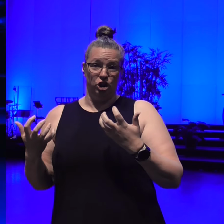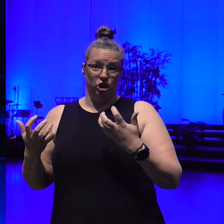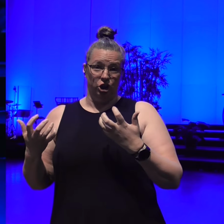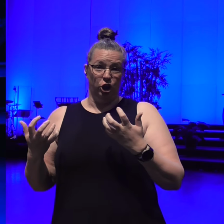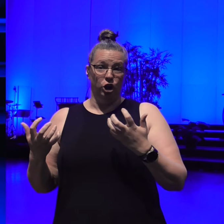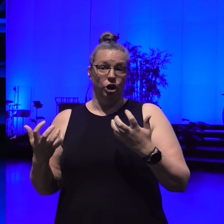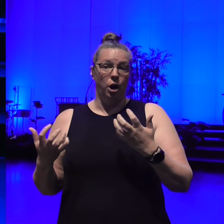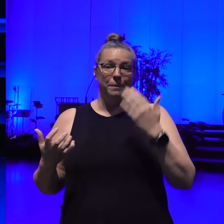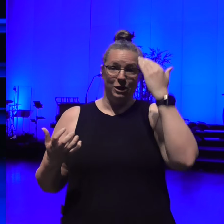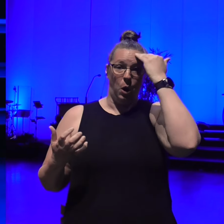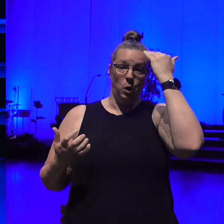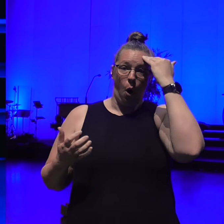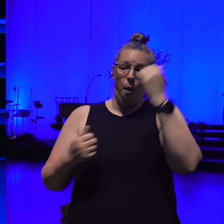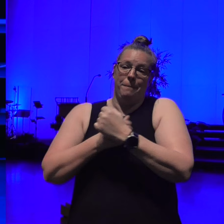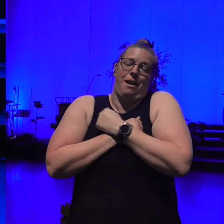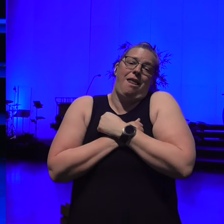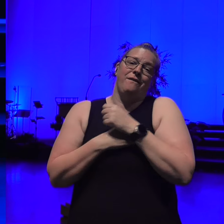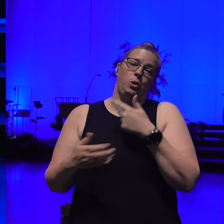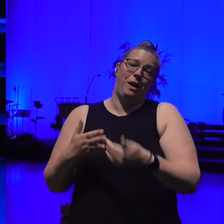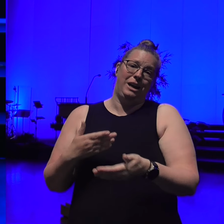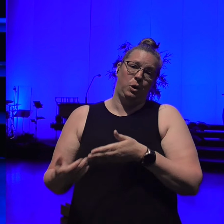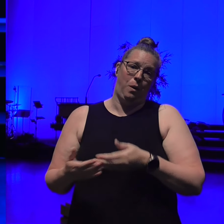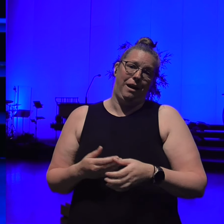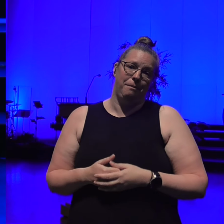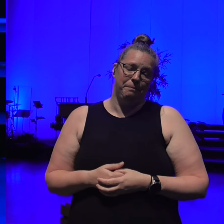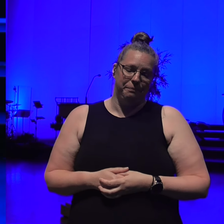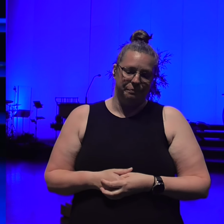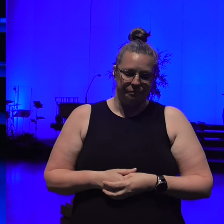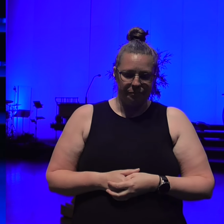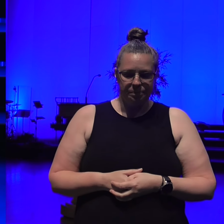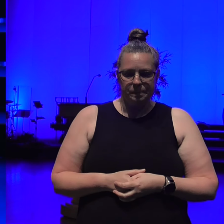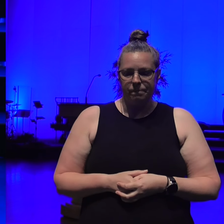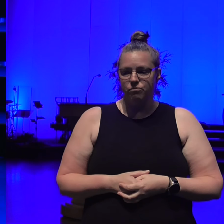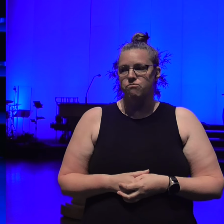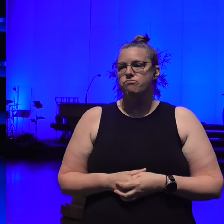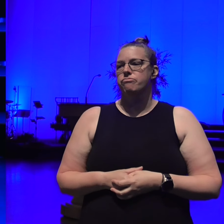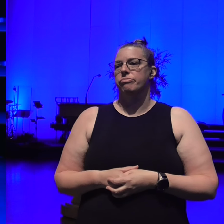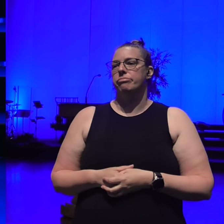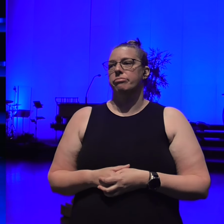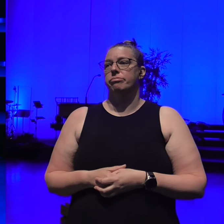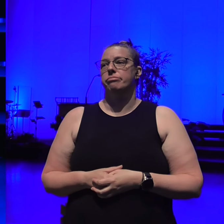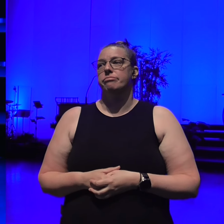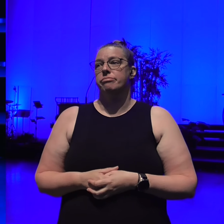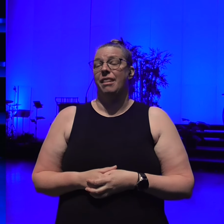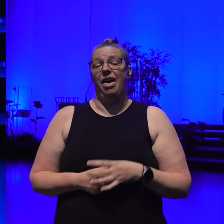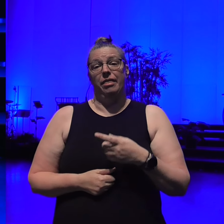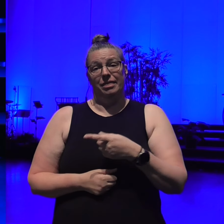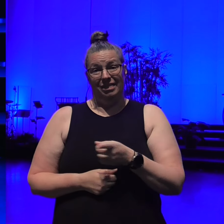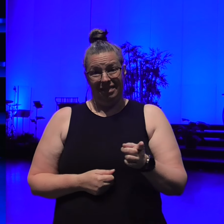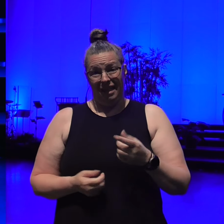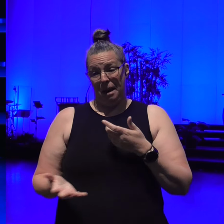saben que los amaremos de todos modos que pueden hacer algo malo más intencionalmente